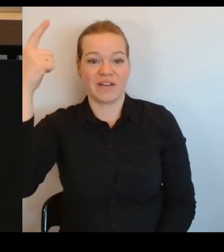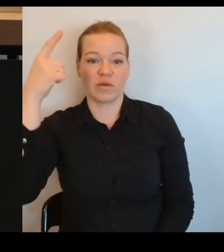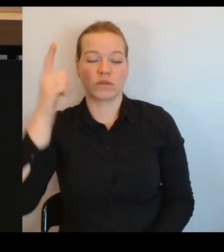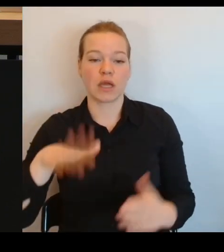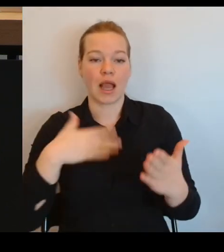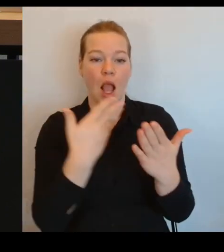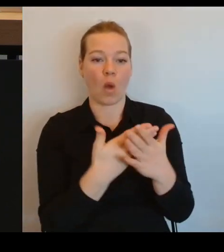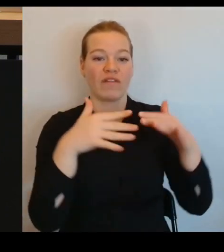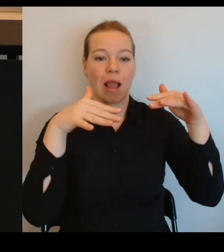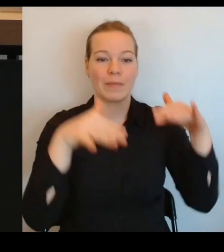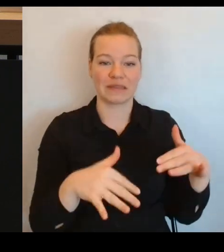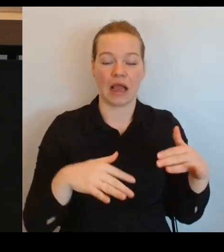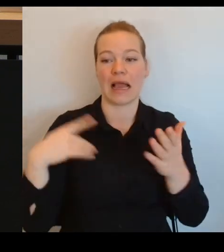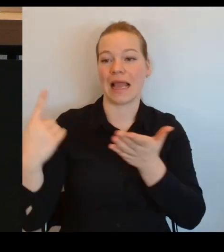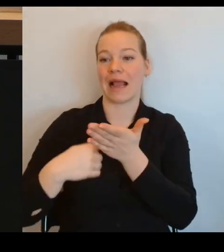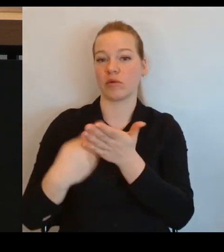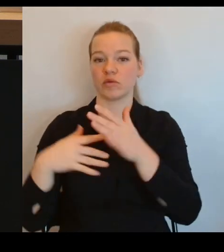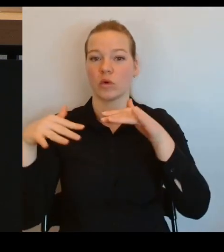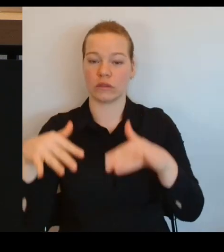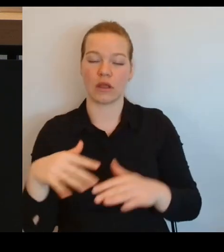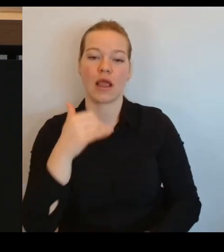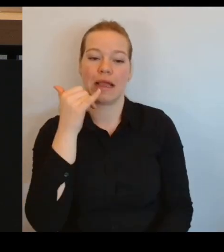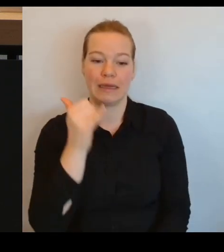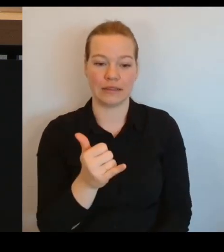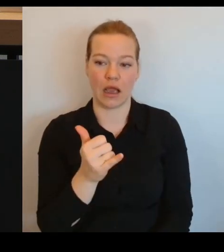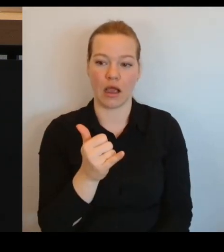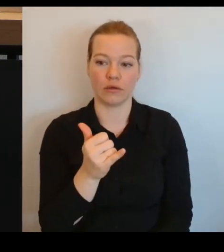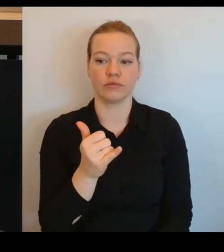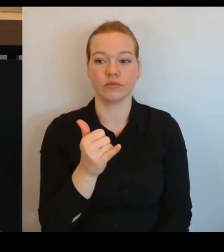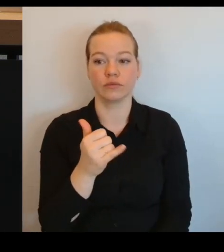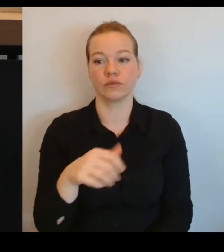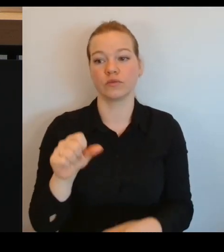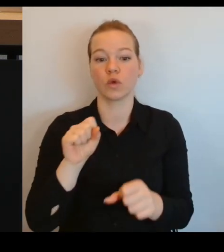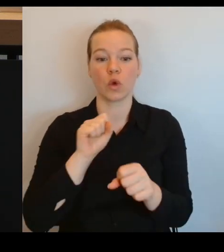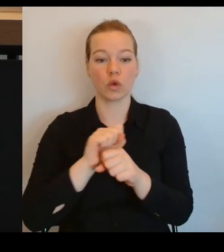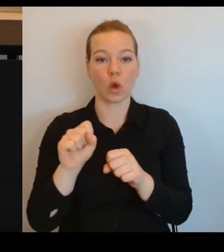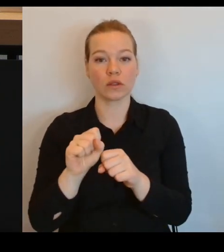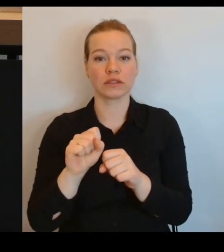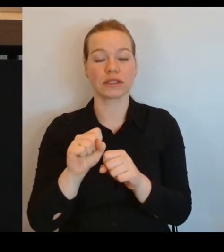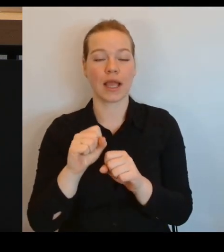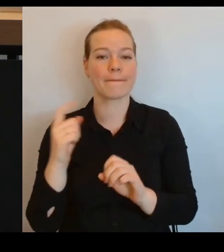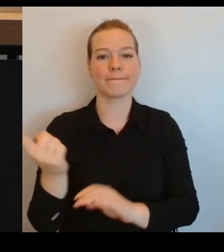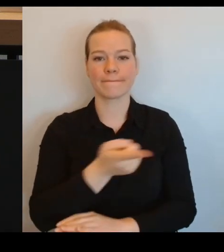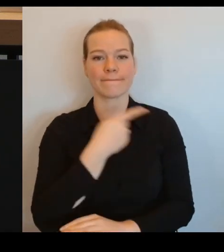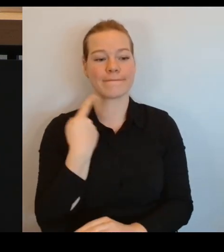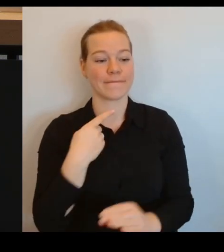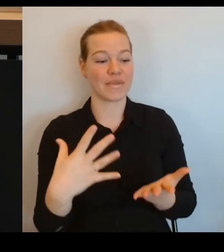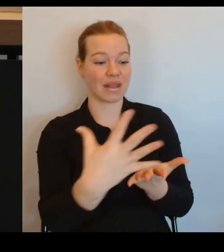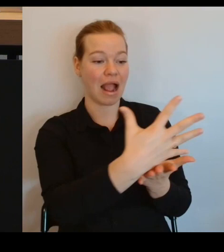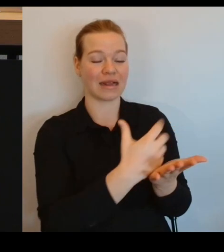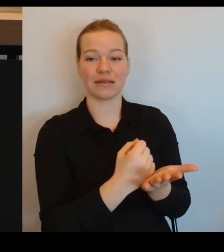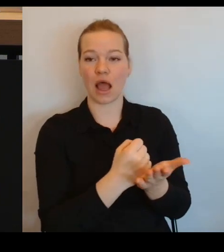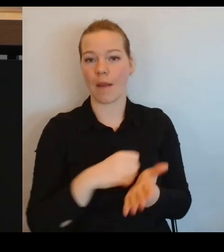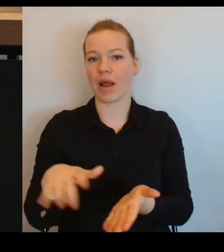Einnahmen und Ausgaben ausgeglichen ist. Wir müssen das. Da führt auch kein Weg daran vorbei, dafür sorgen, dass hier die